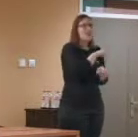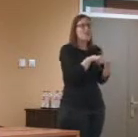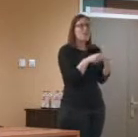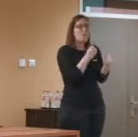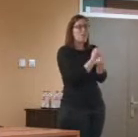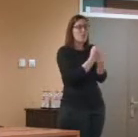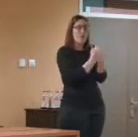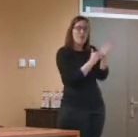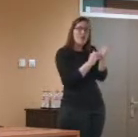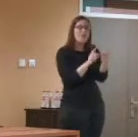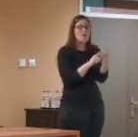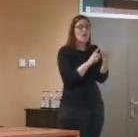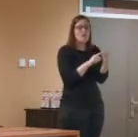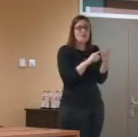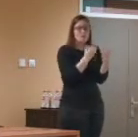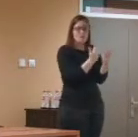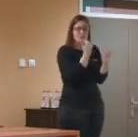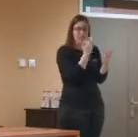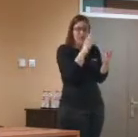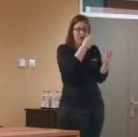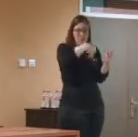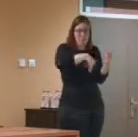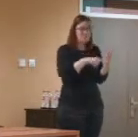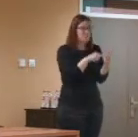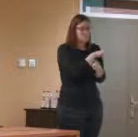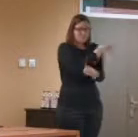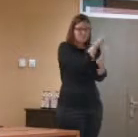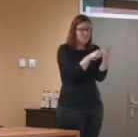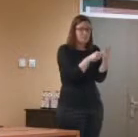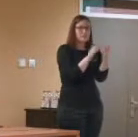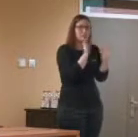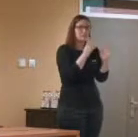cómo se han arruinado, y cómo en contra de todo el relato que había mantenido el PP